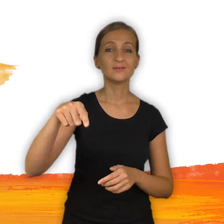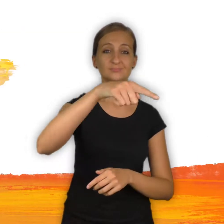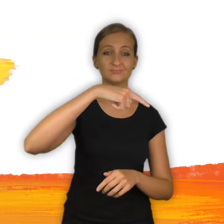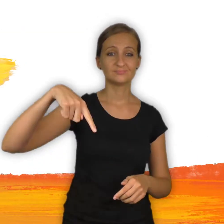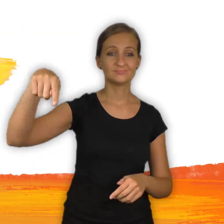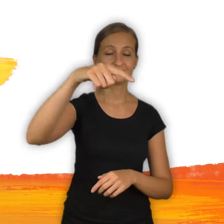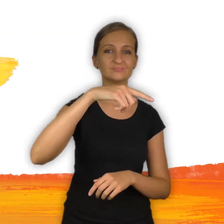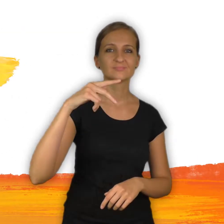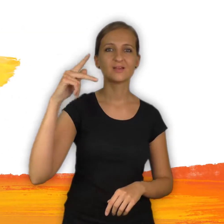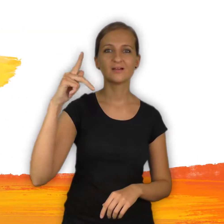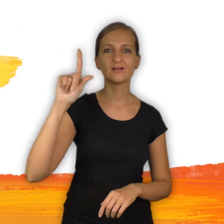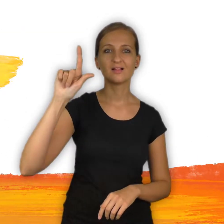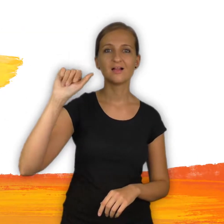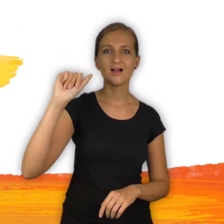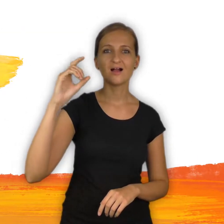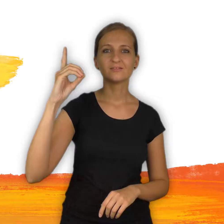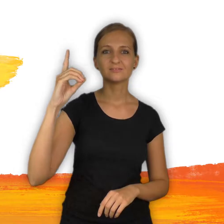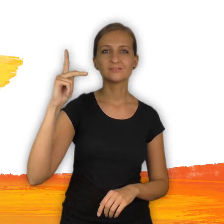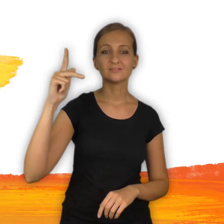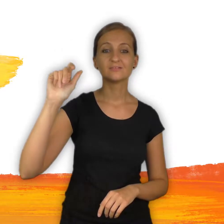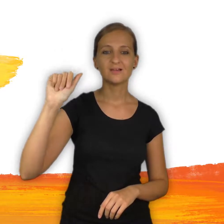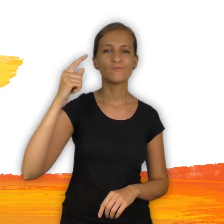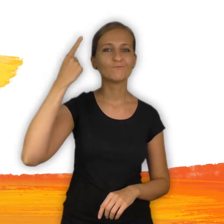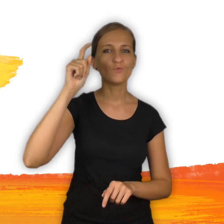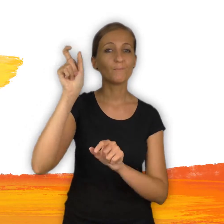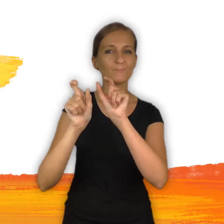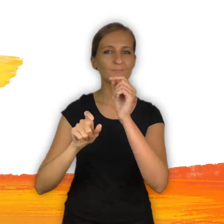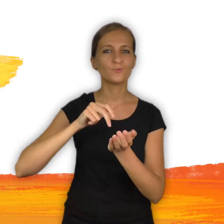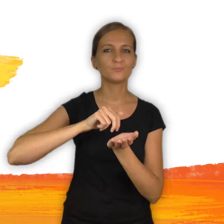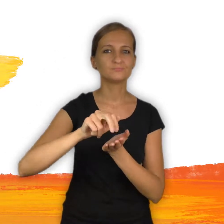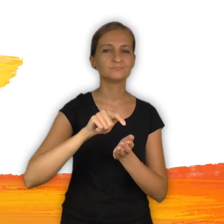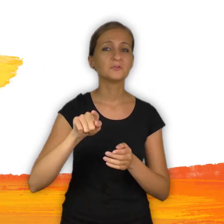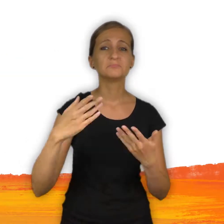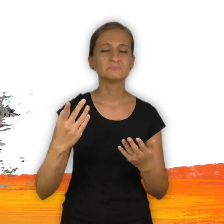Okrągła kładka